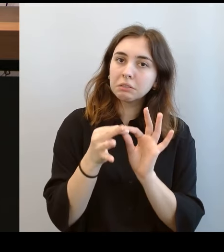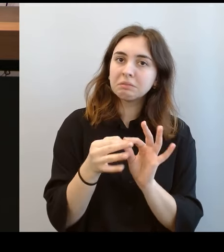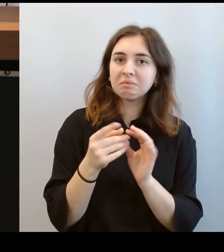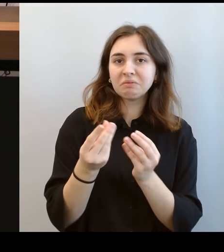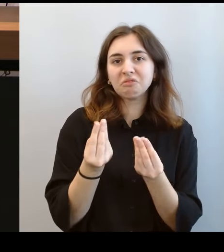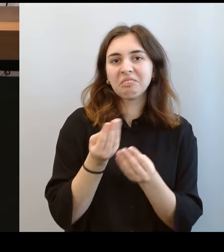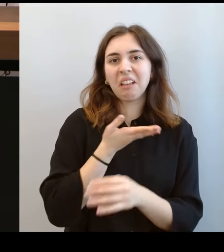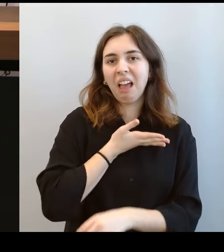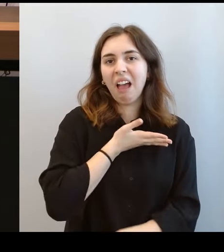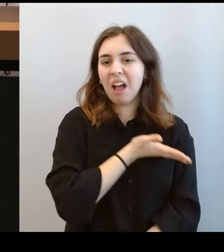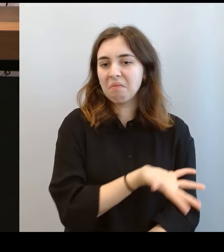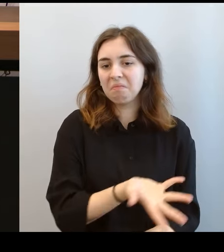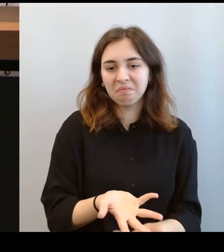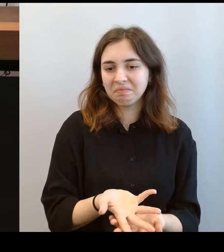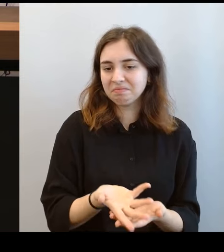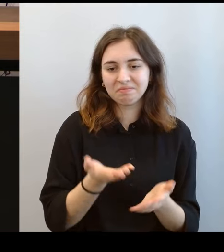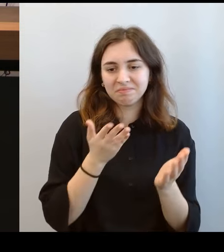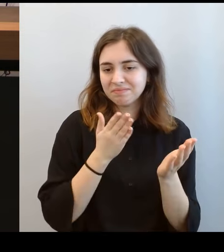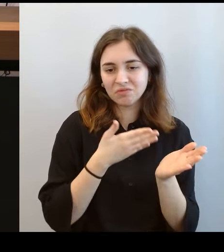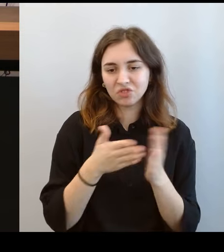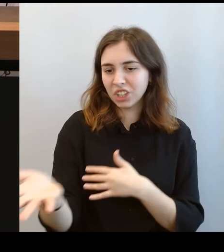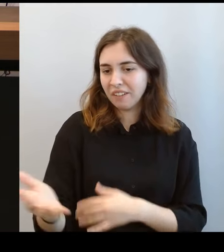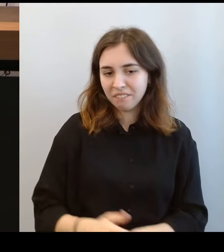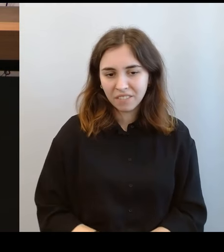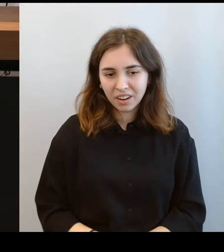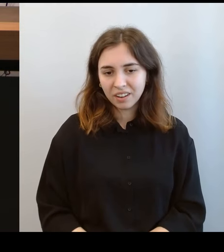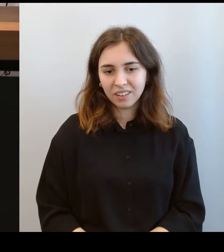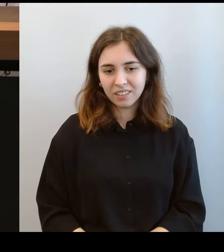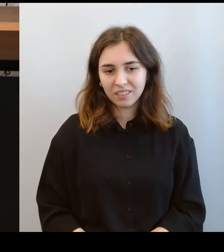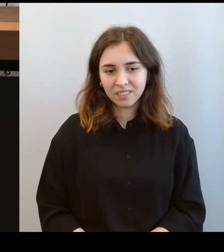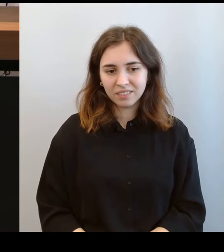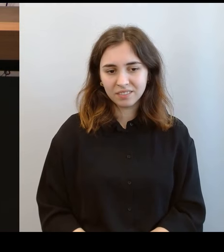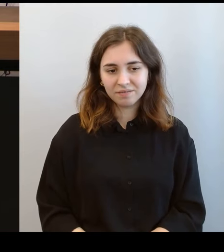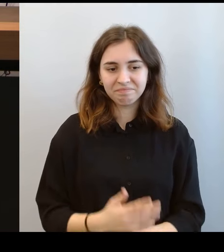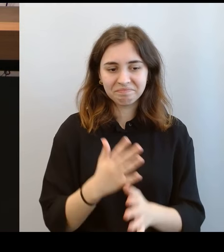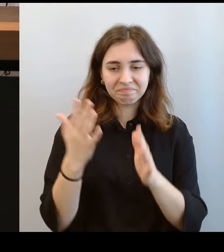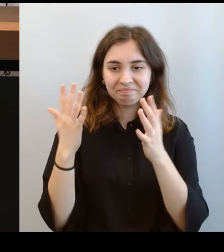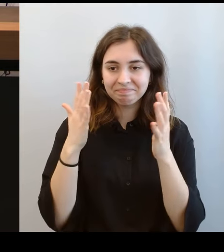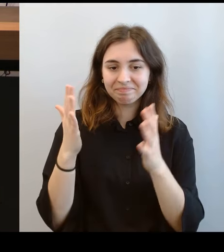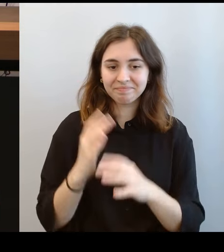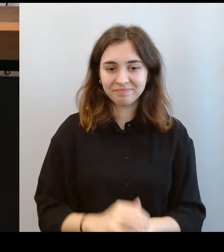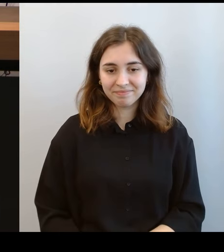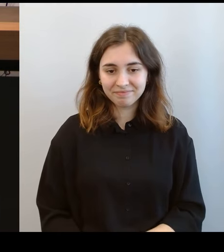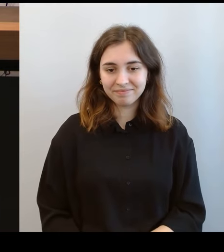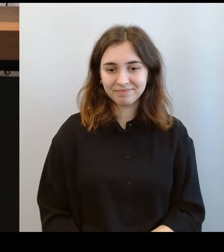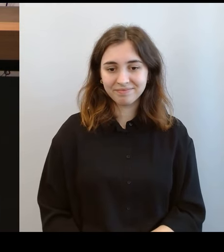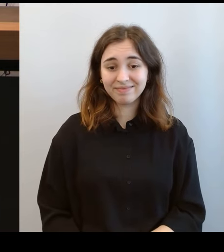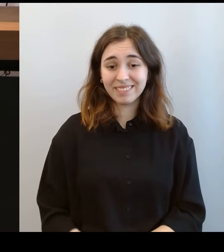Und drei Wochen nachdem sie nicht mehr die Gesundheitssenatorin gestellt haben.